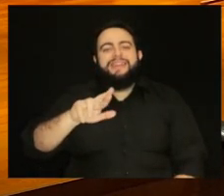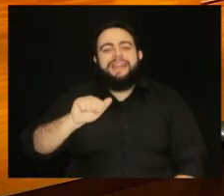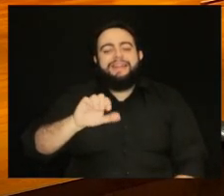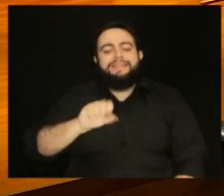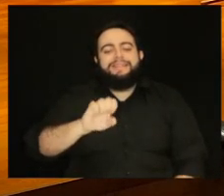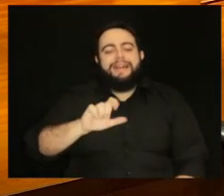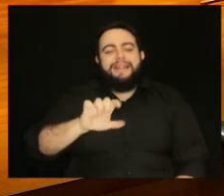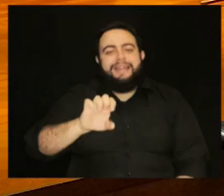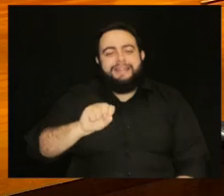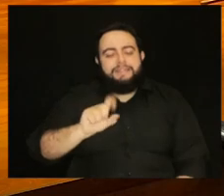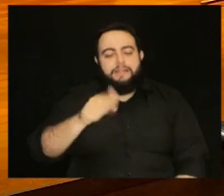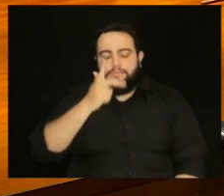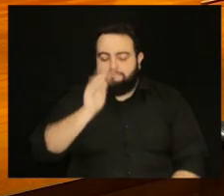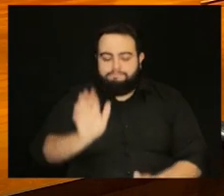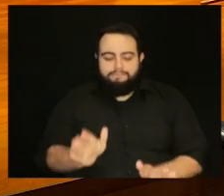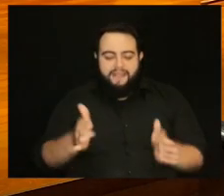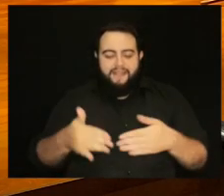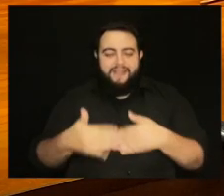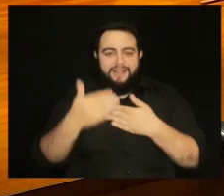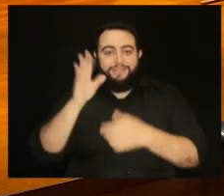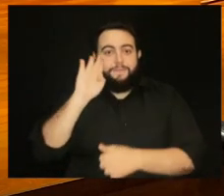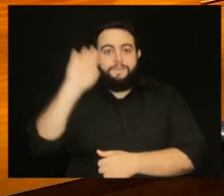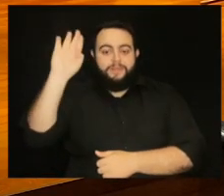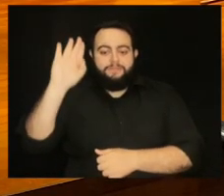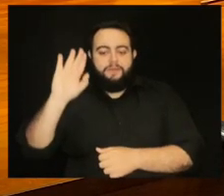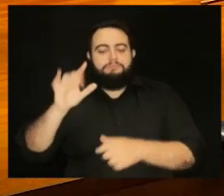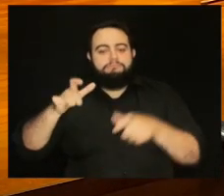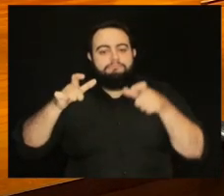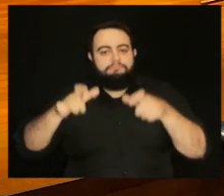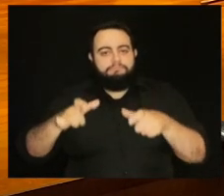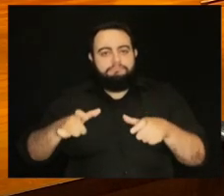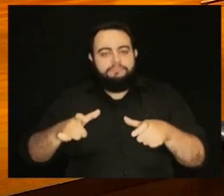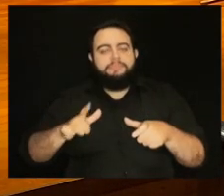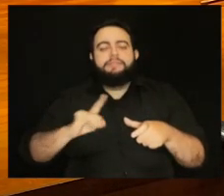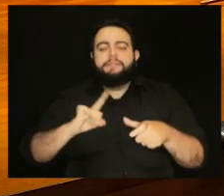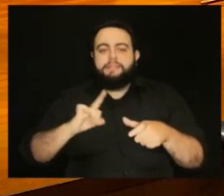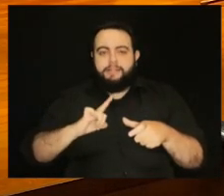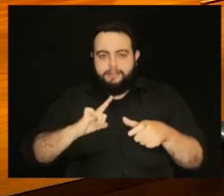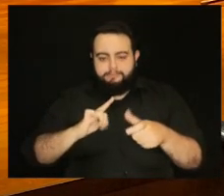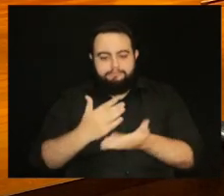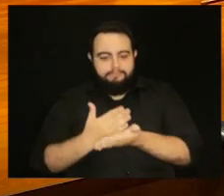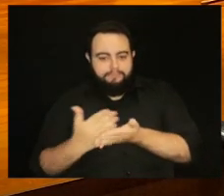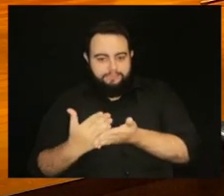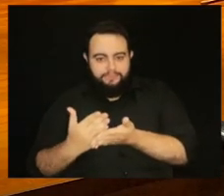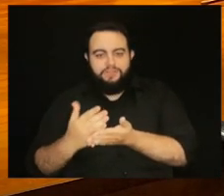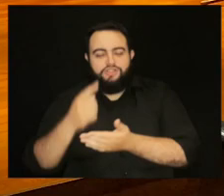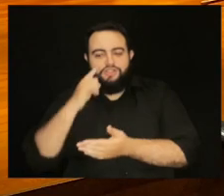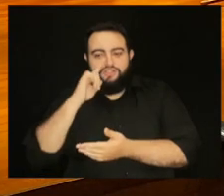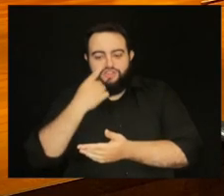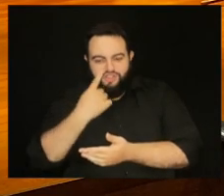fizeram com as principais gravações dos primórdios do Choro no Brasil nos anos 10 e 20, chama Memórias